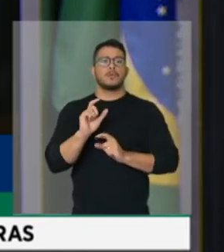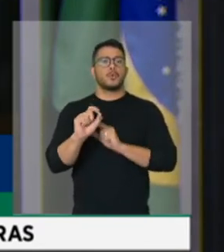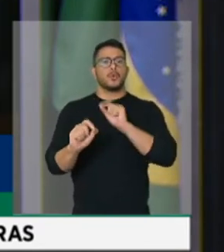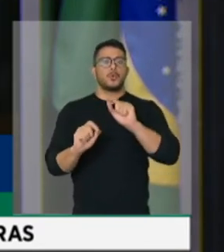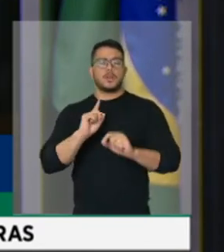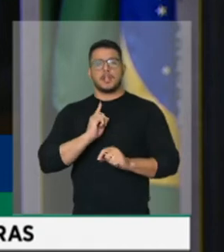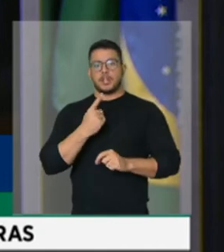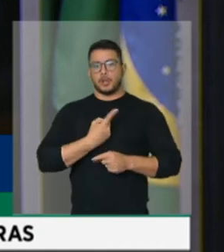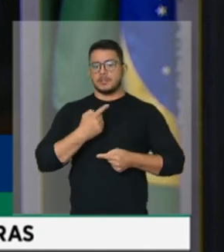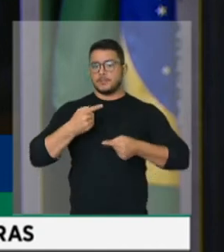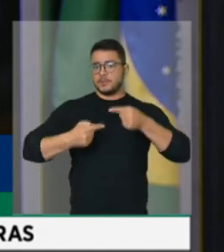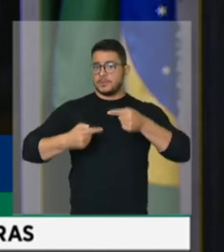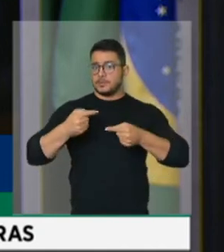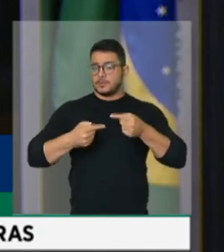TELESPECTADORES DA TV CÂMARA QUE NOS ASSISTEM, NÓS